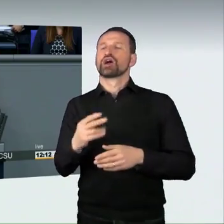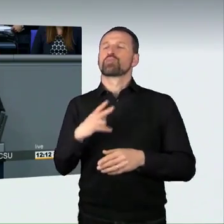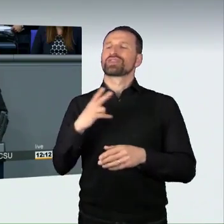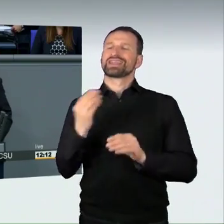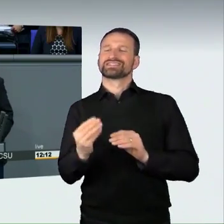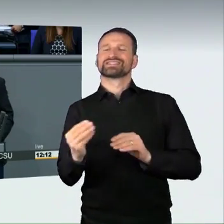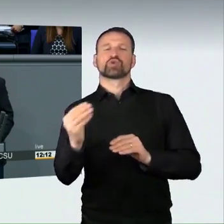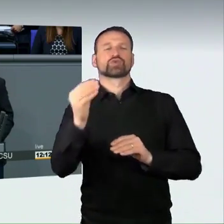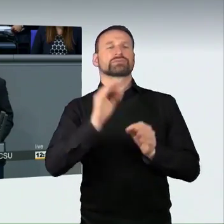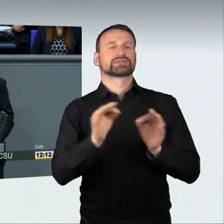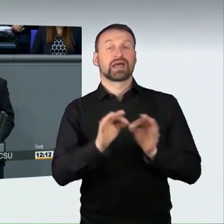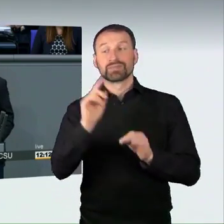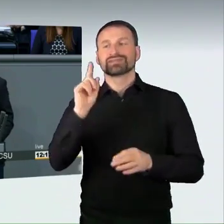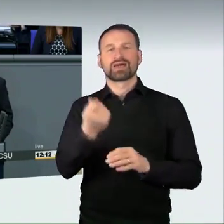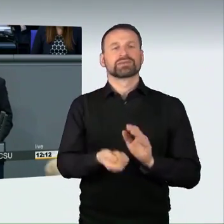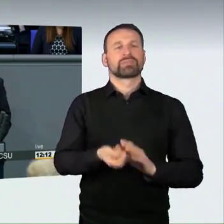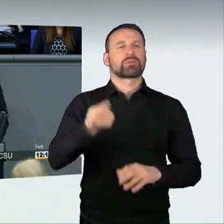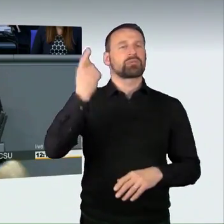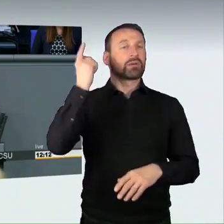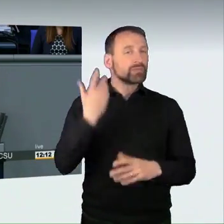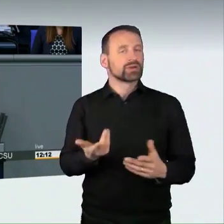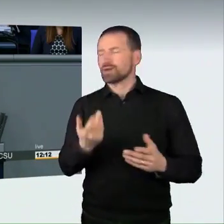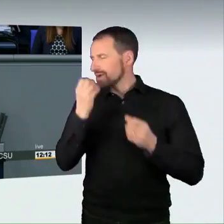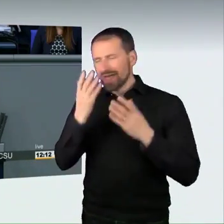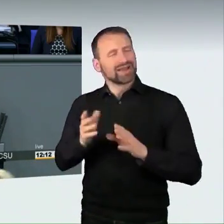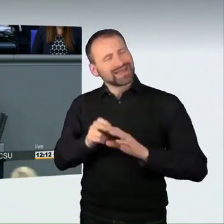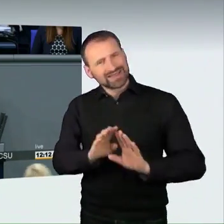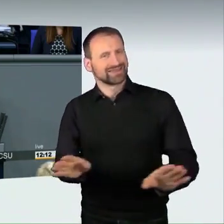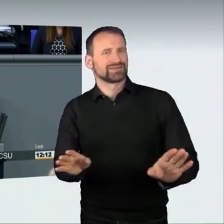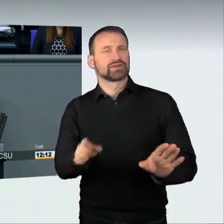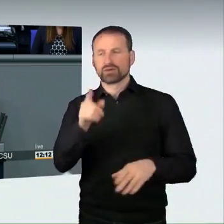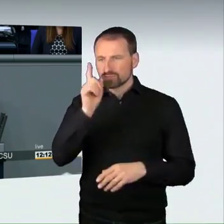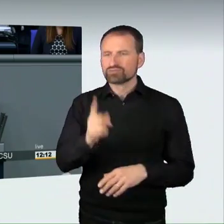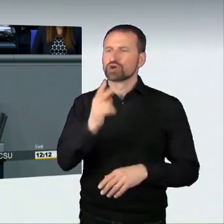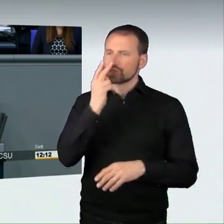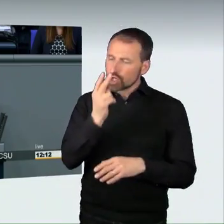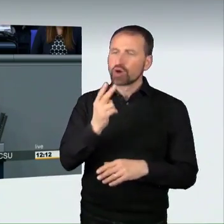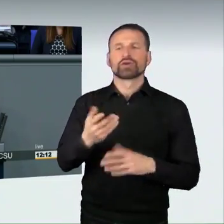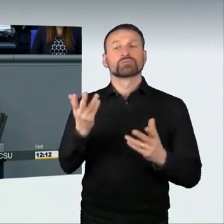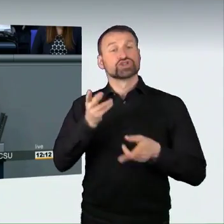muss es, das sage ich ganz klar, Sanktionen geben. Dann muss überlegt werden, ob man Schadenersatzansprüche geltend machen kann.